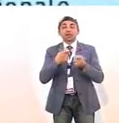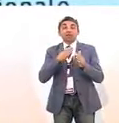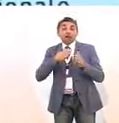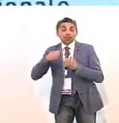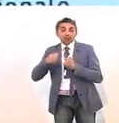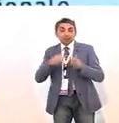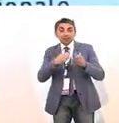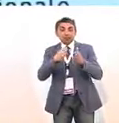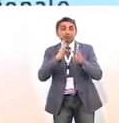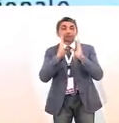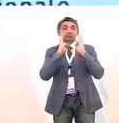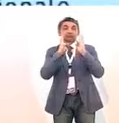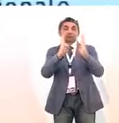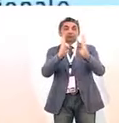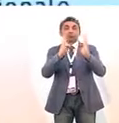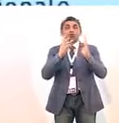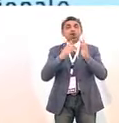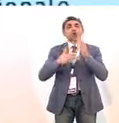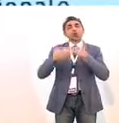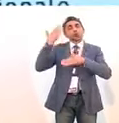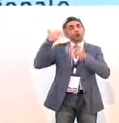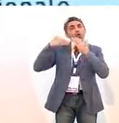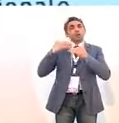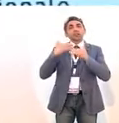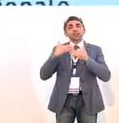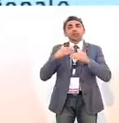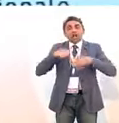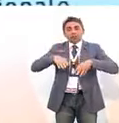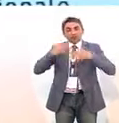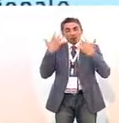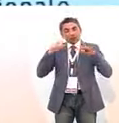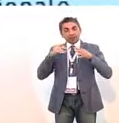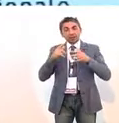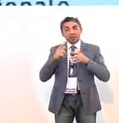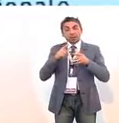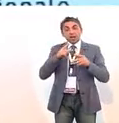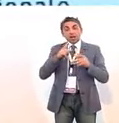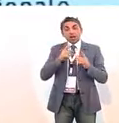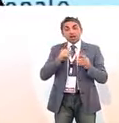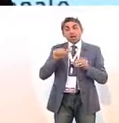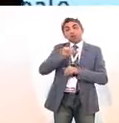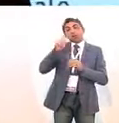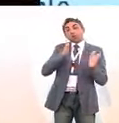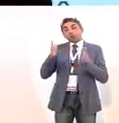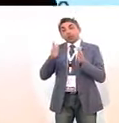e indirizzati come abbiamo cercato di fare nei primi periodi di ripartenza dell’Italia